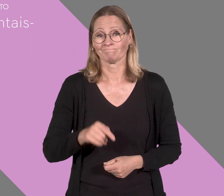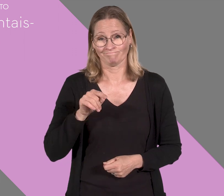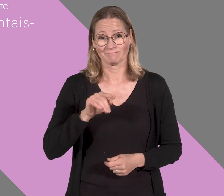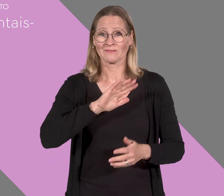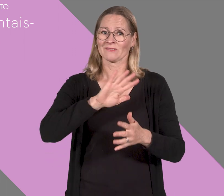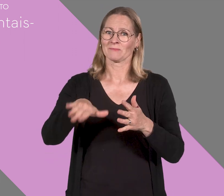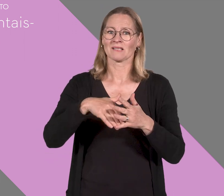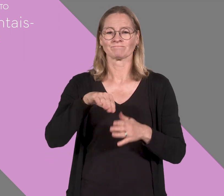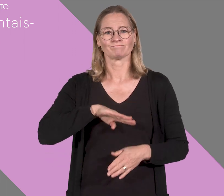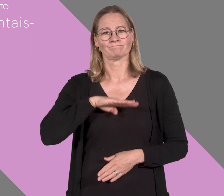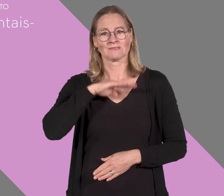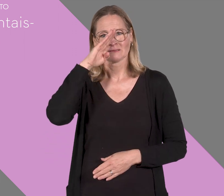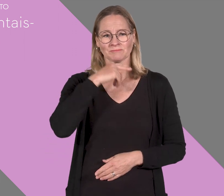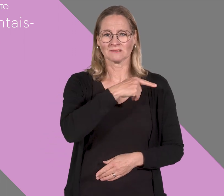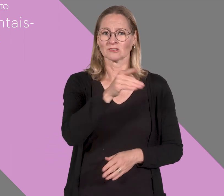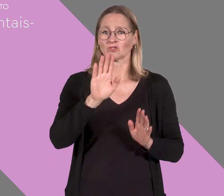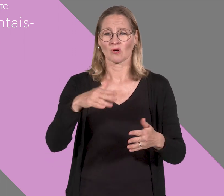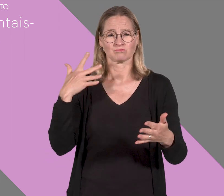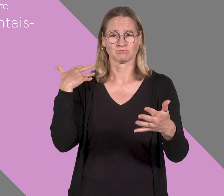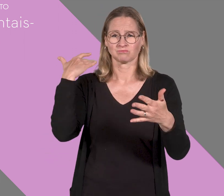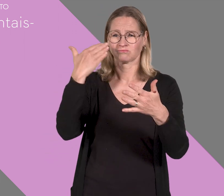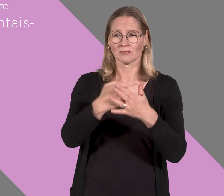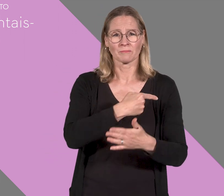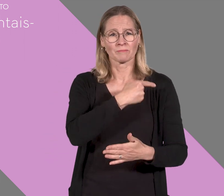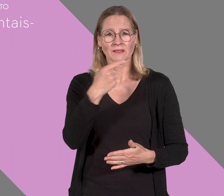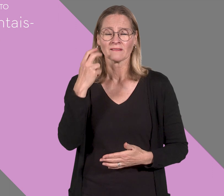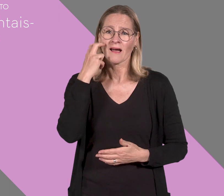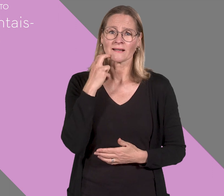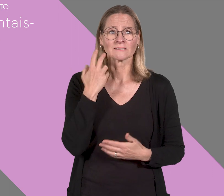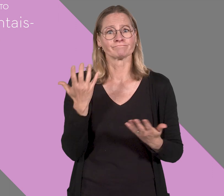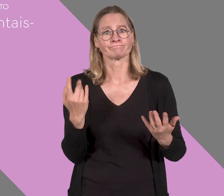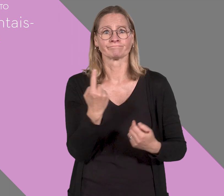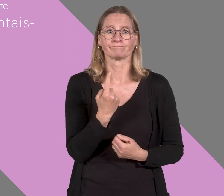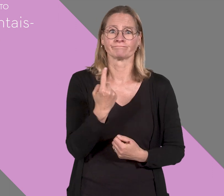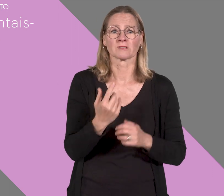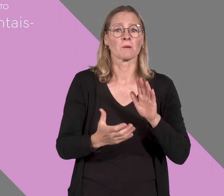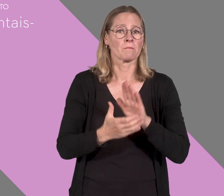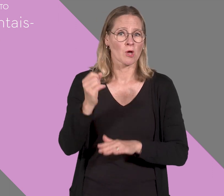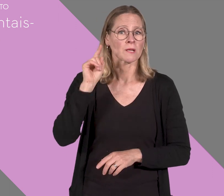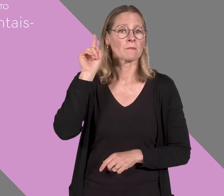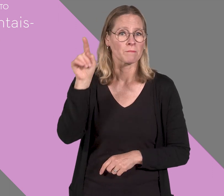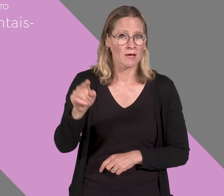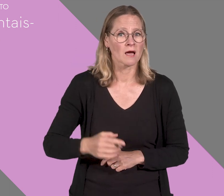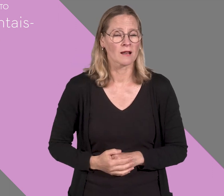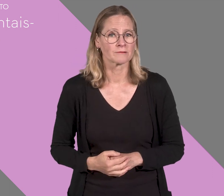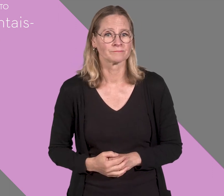Tämä viittomakielisten ikäihmisten on ollut arkea jo pitkään esimerkiksi Pohjanmaalla.